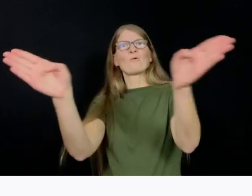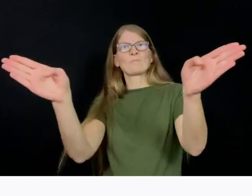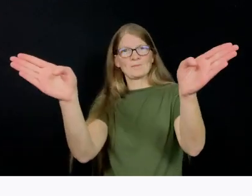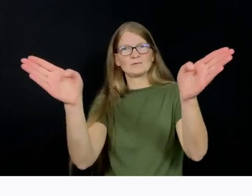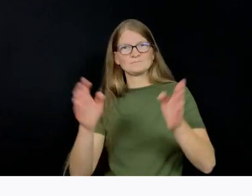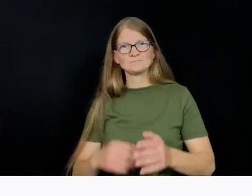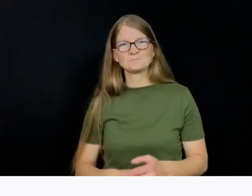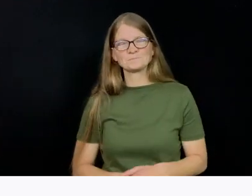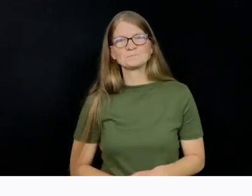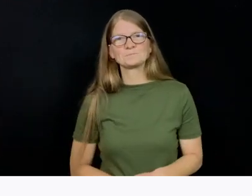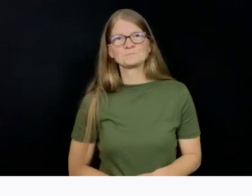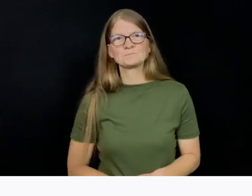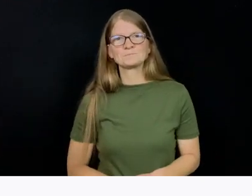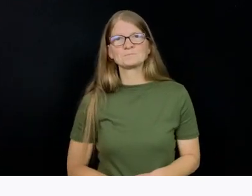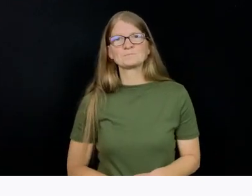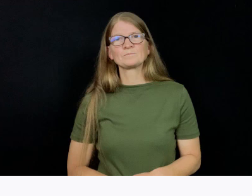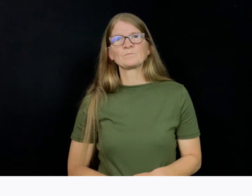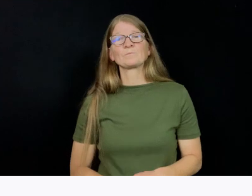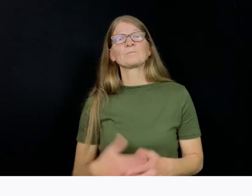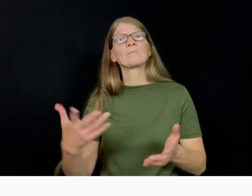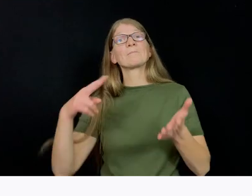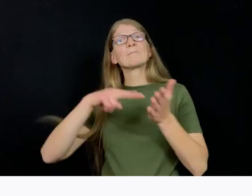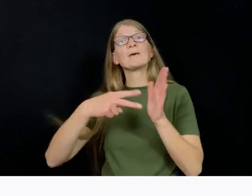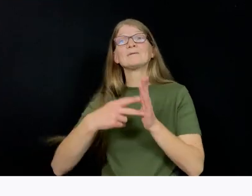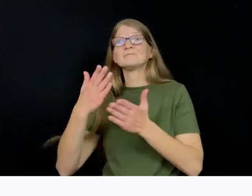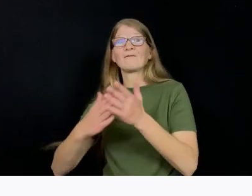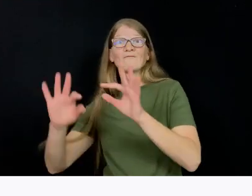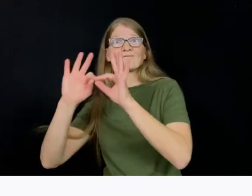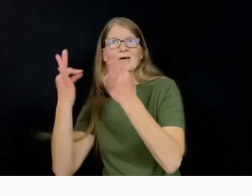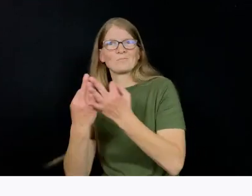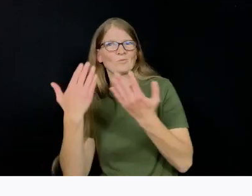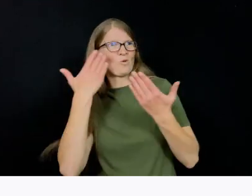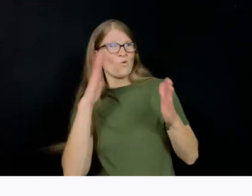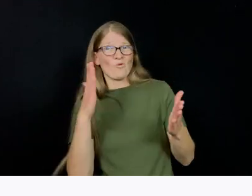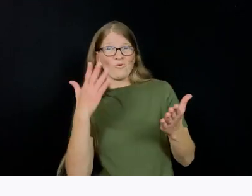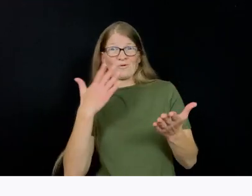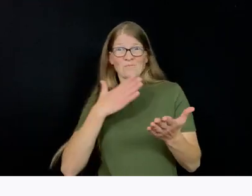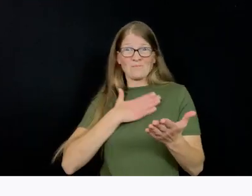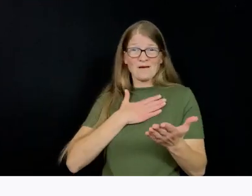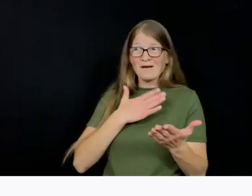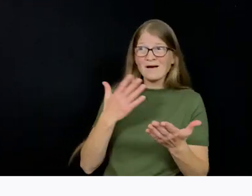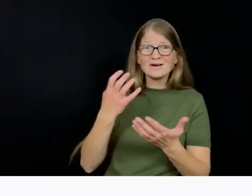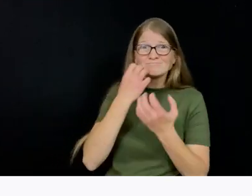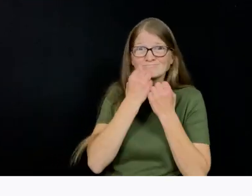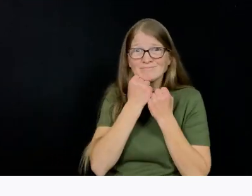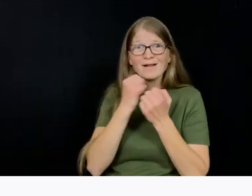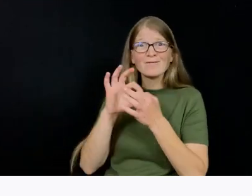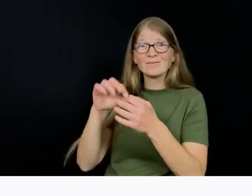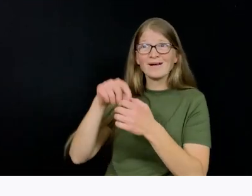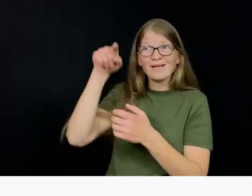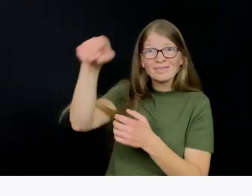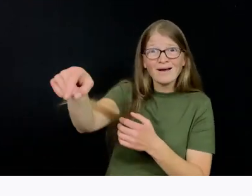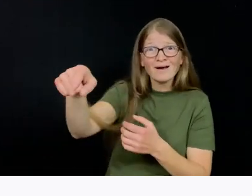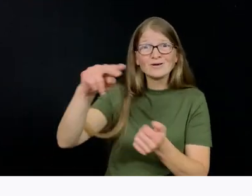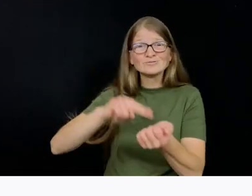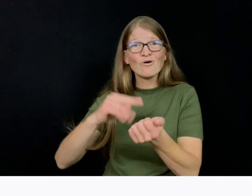لأول مرة تمكَنَت بعض العائلات من البحث عن دور الرعاية التي يعيش فيها أحباؤهم ومعرفة ما إذا كانت هناك حالة